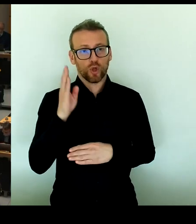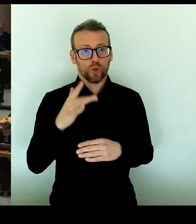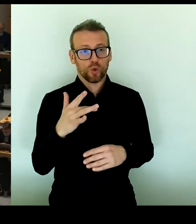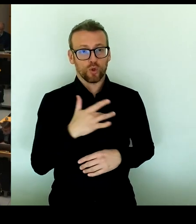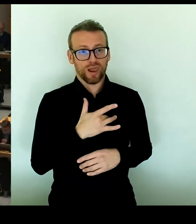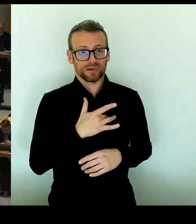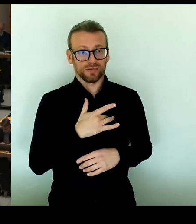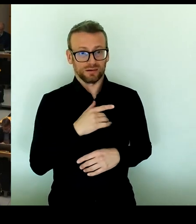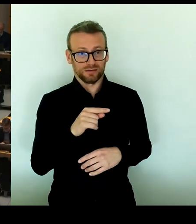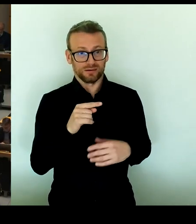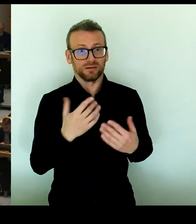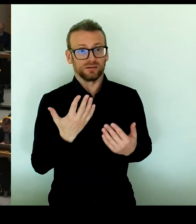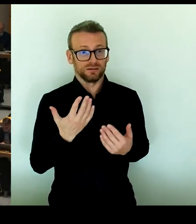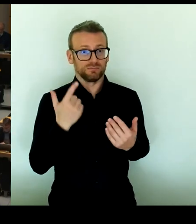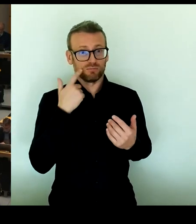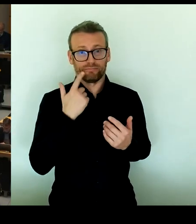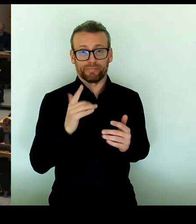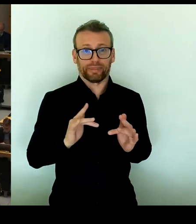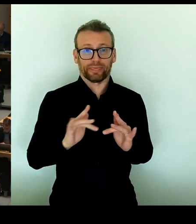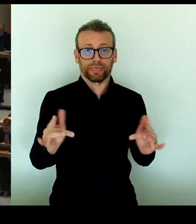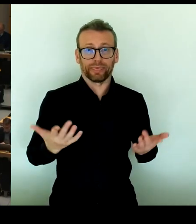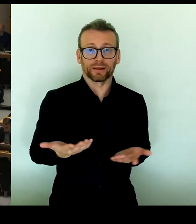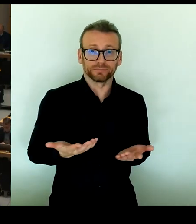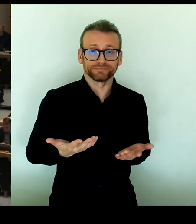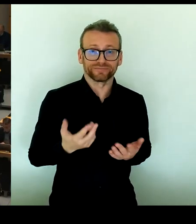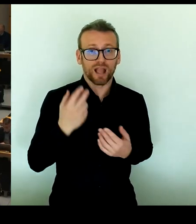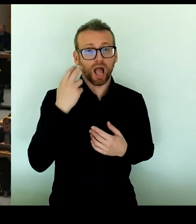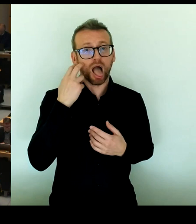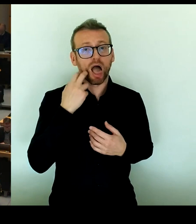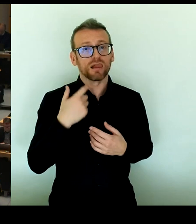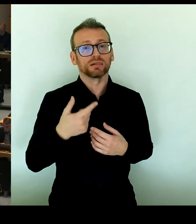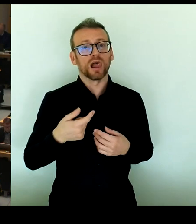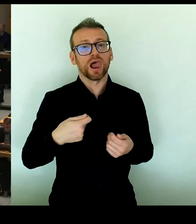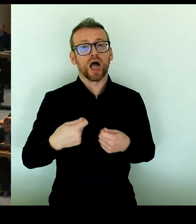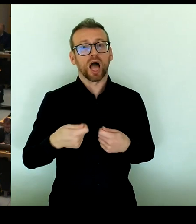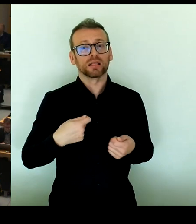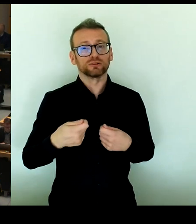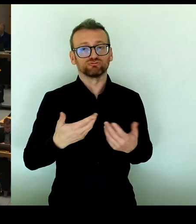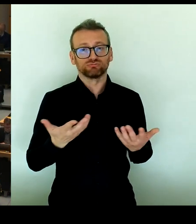Wenn wir in Berlin doch eigentlich eine Sache wissen müssten, dann ist,